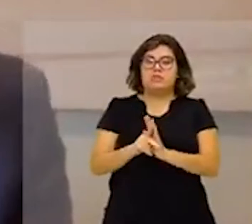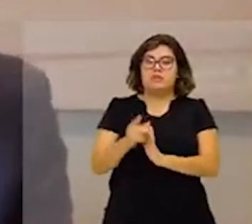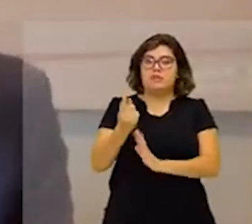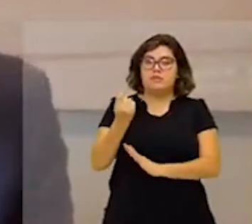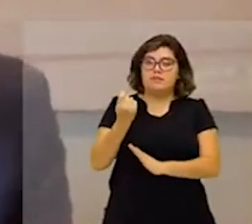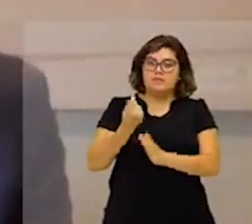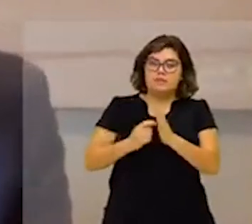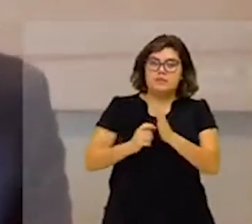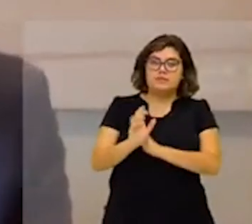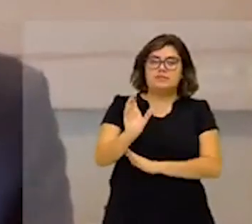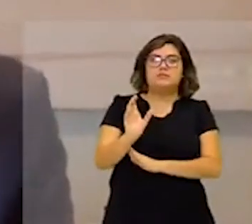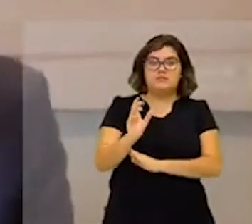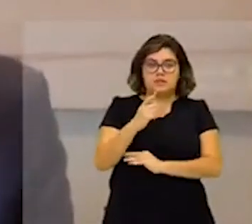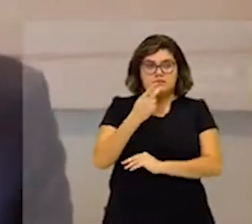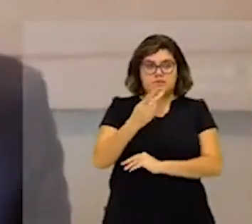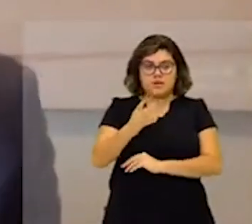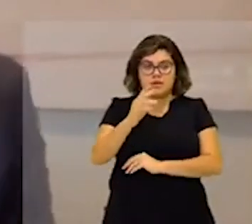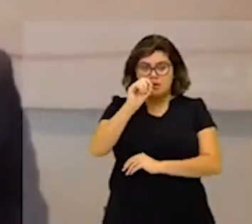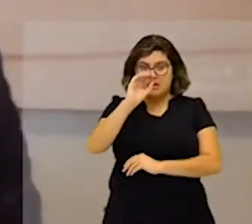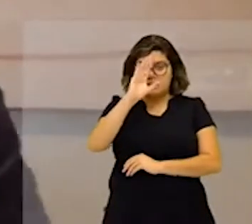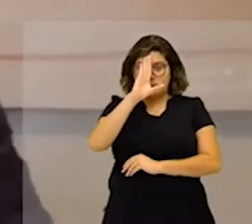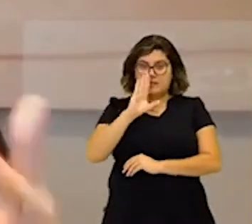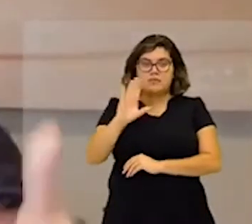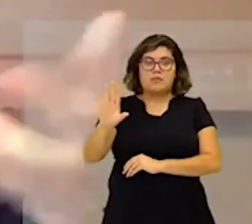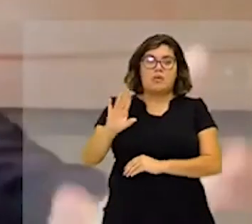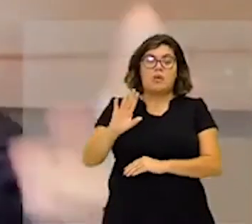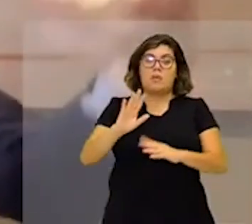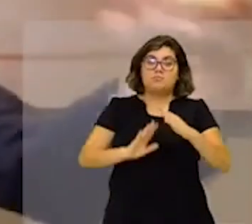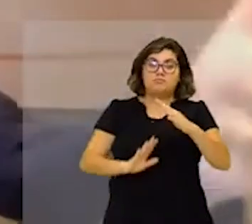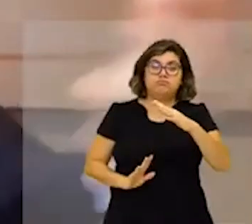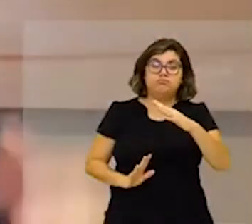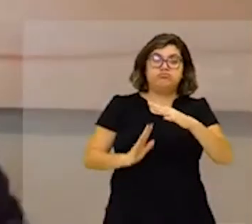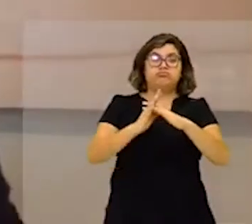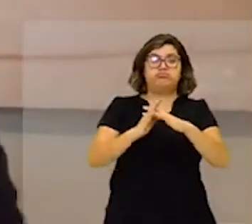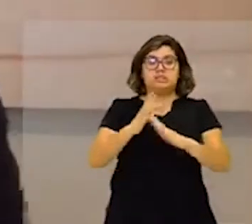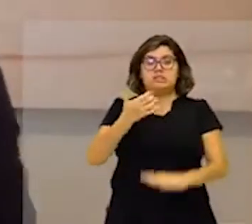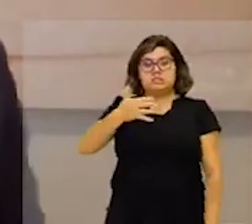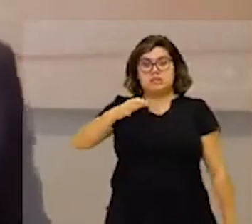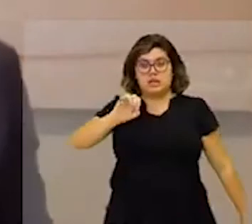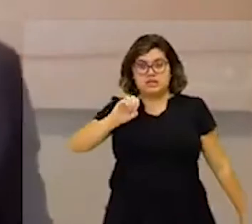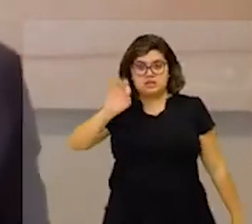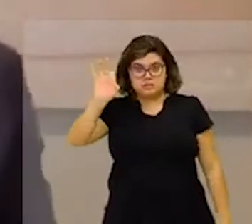gente fala principalmente do autofinanciamento porque limite de 10 porcento leva o limite máximo